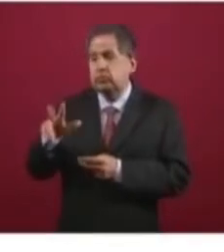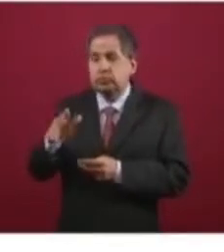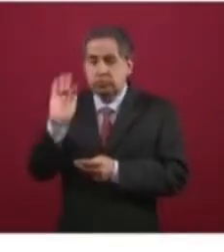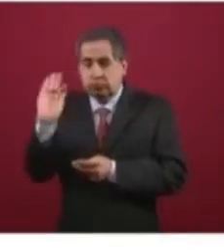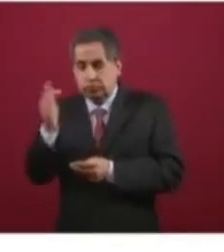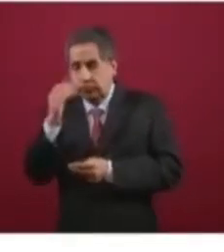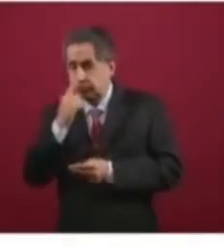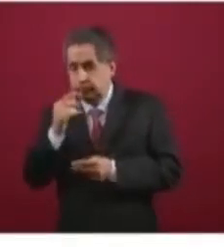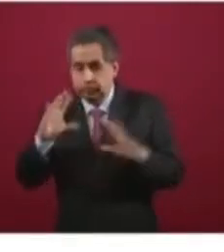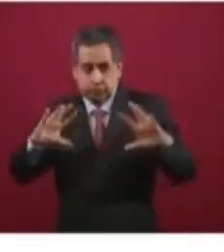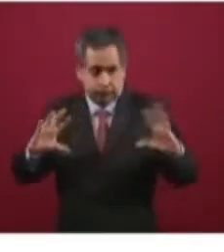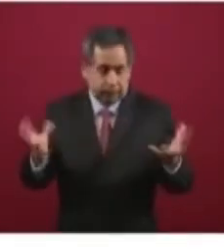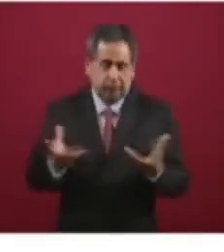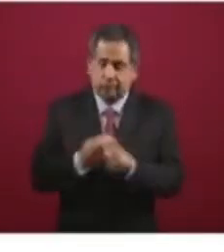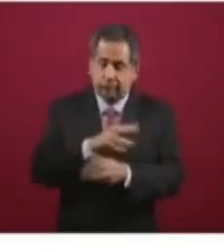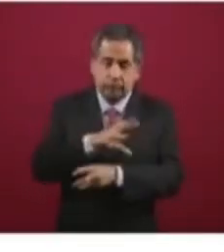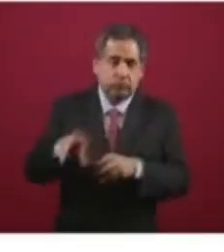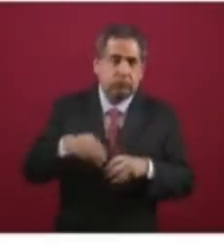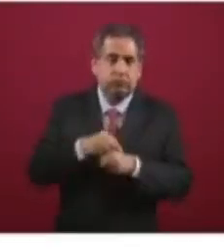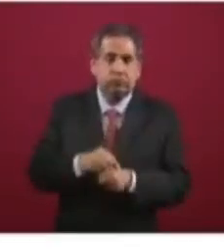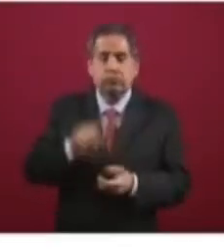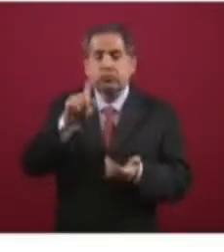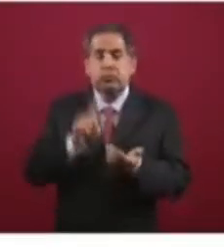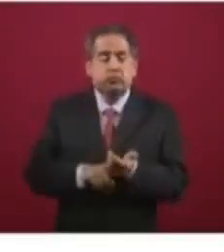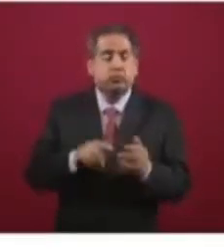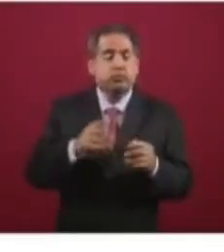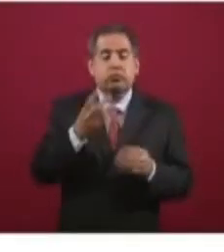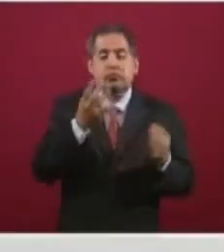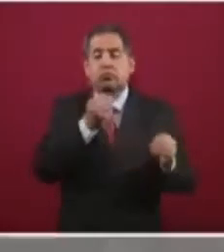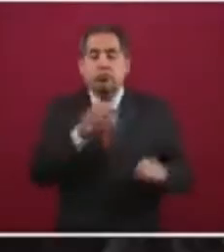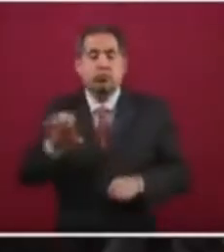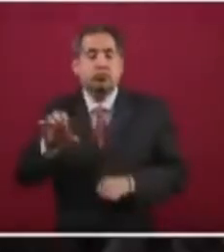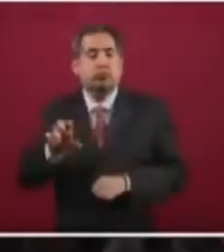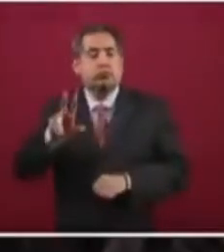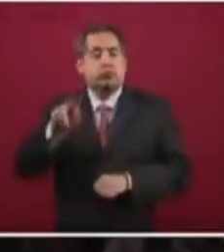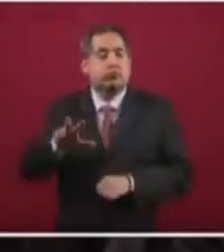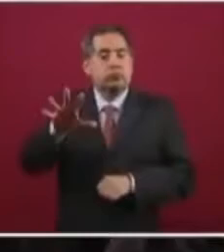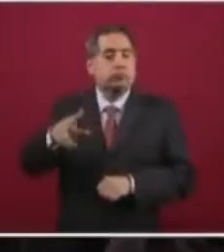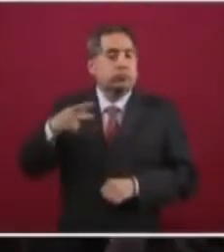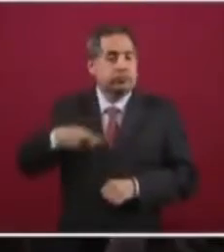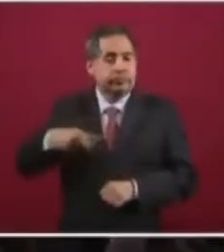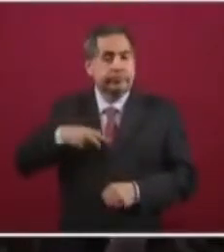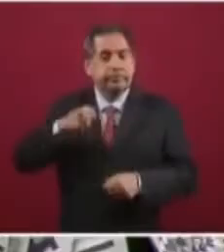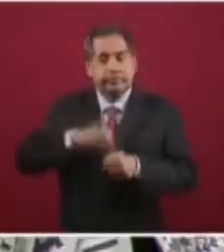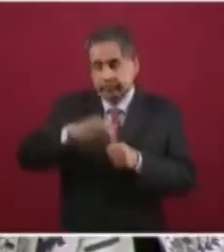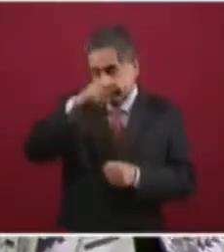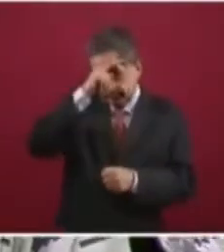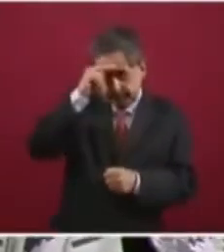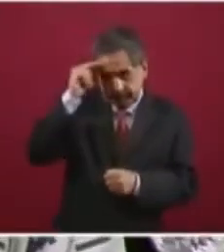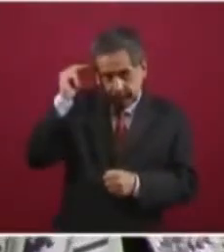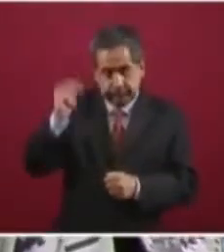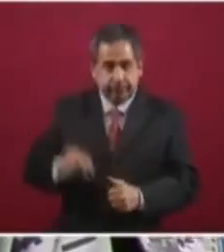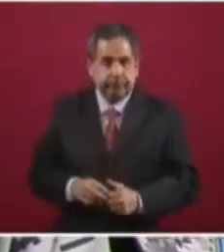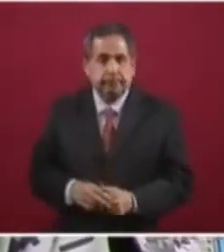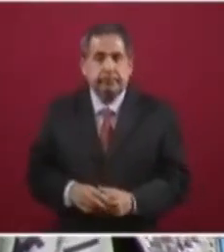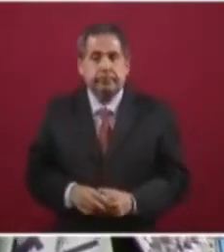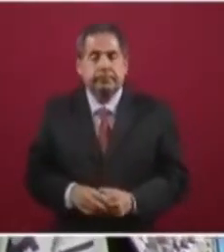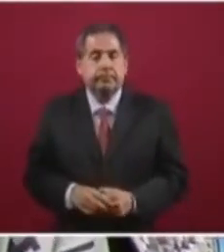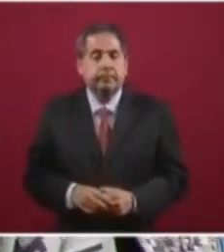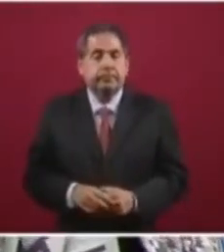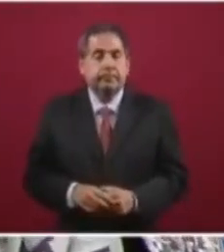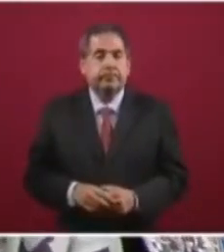Federal hace un efectivo de 1984 elementos en el estado de Nayarit.